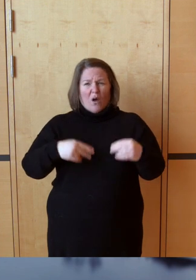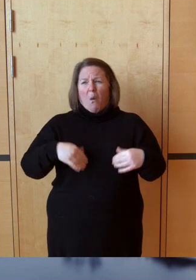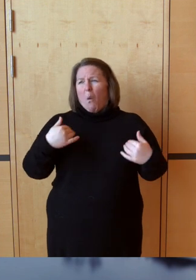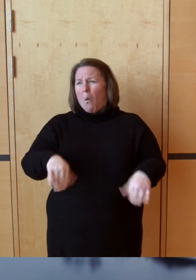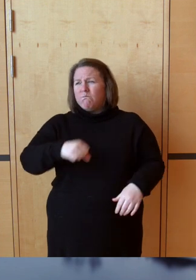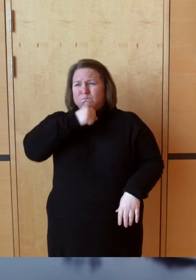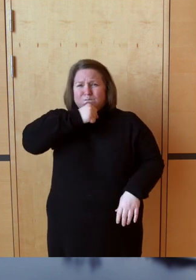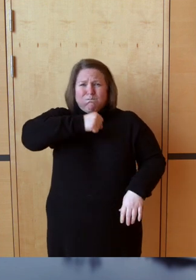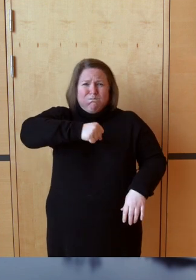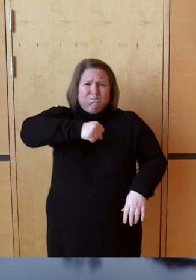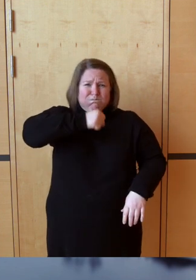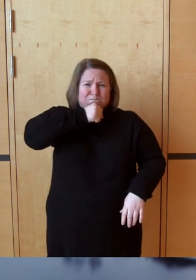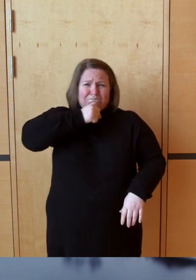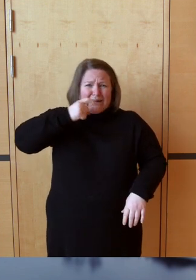Det är väl då I sommar